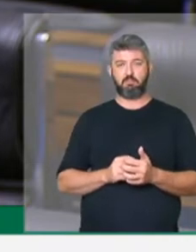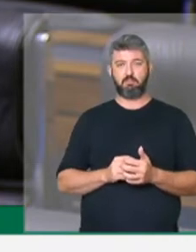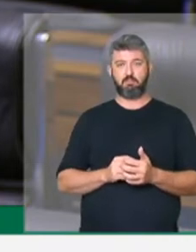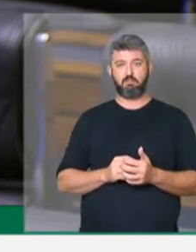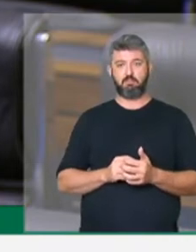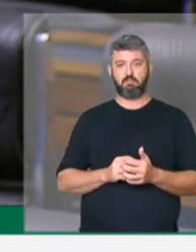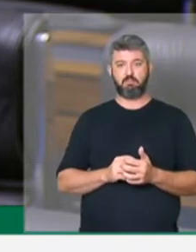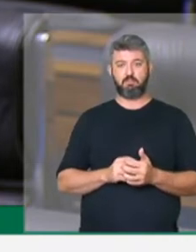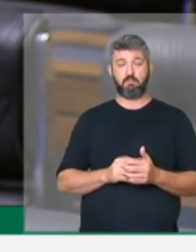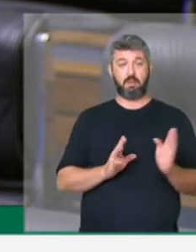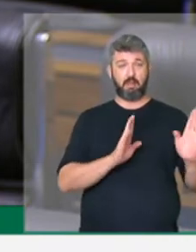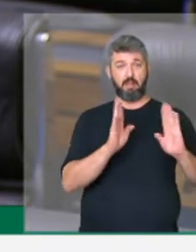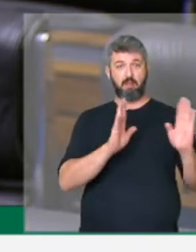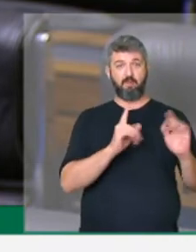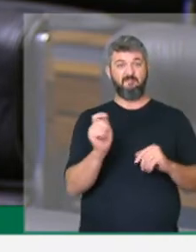INSOLVÊNCIA. ENTÃO O QUE EU QUERO DIZER É QUE, NOBRE